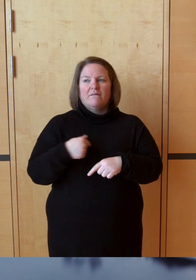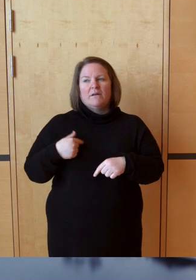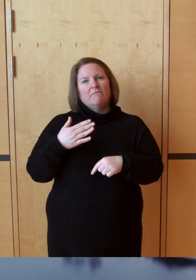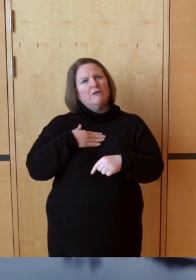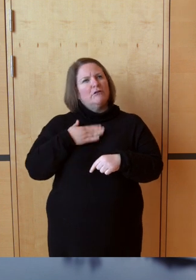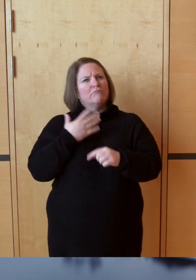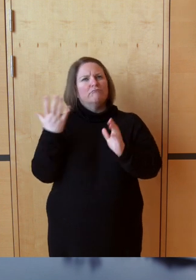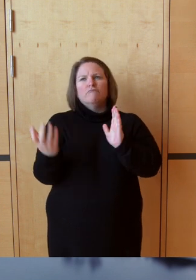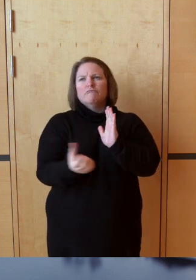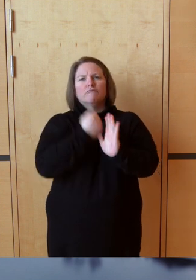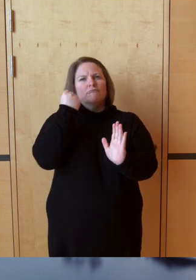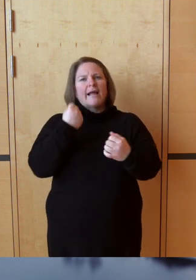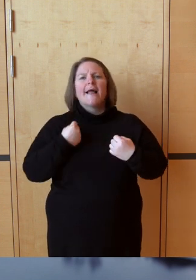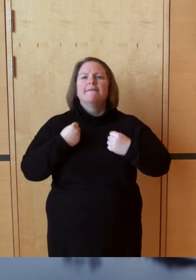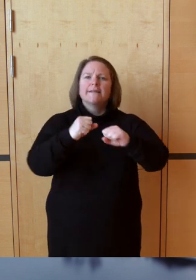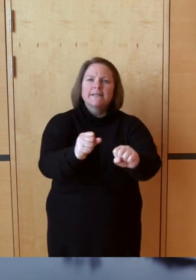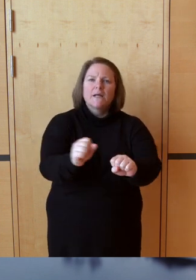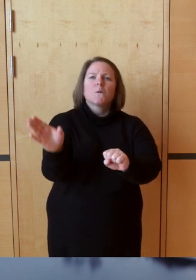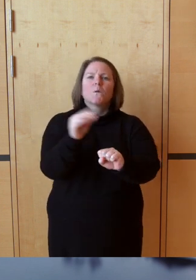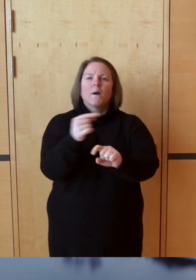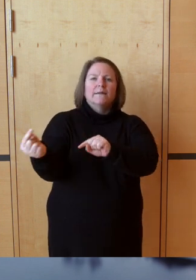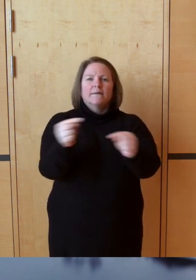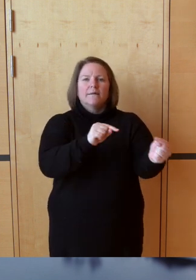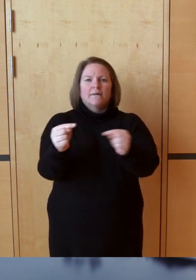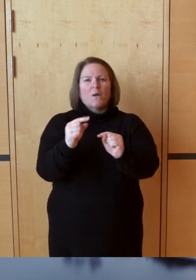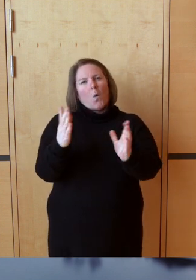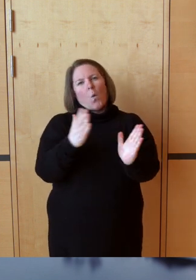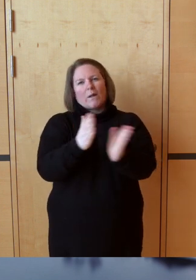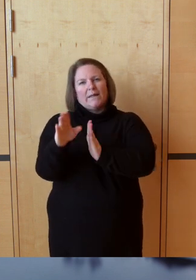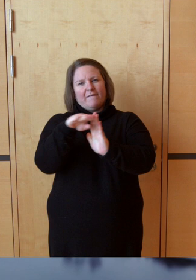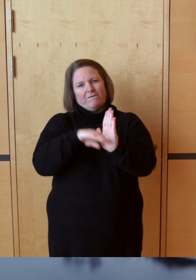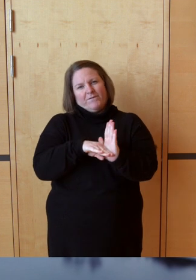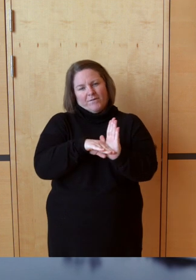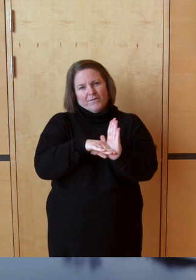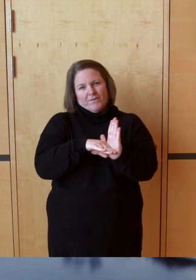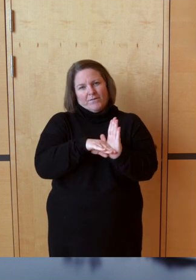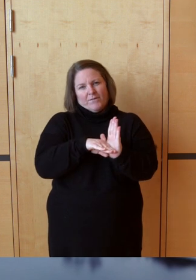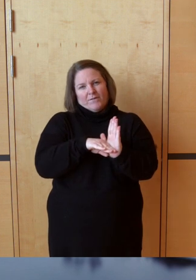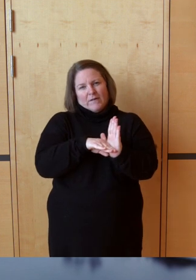Nån sorts effektivitet när det kommer till debatten om ordningsföreskrifterna det känns lite